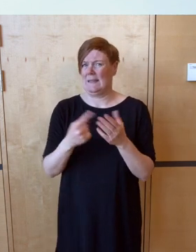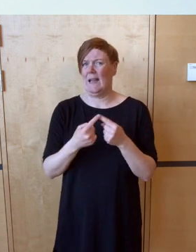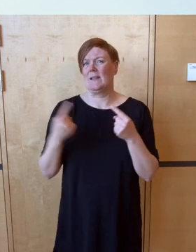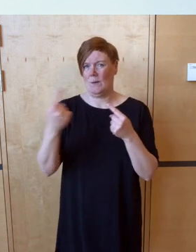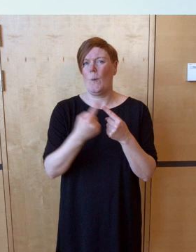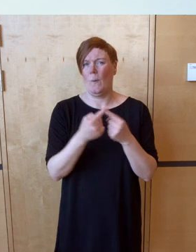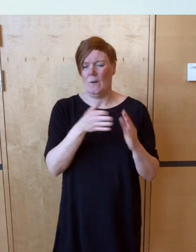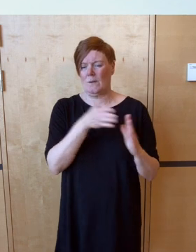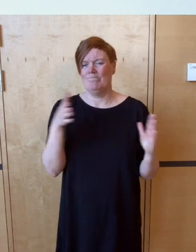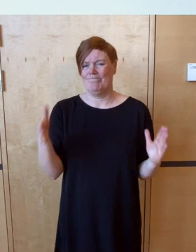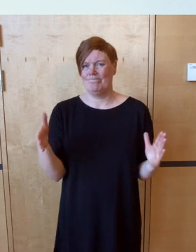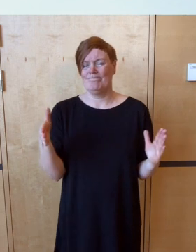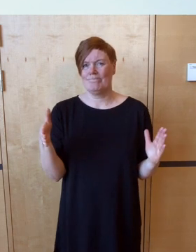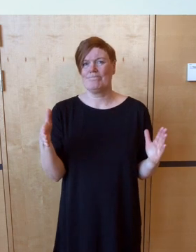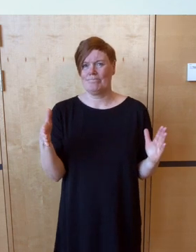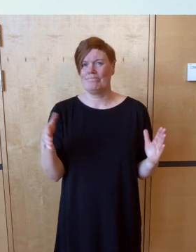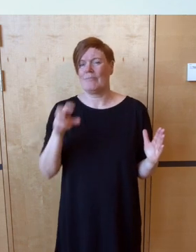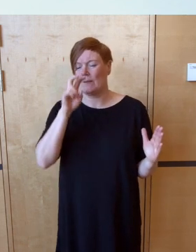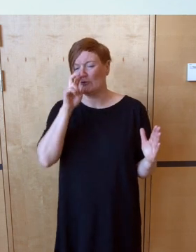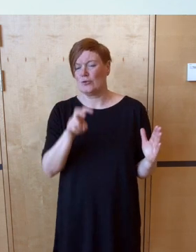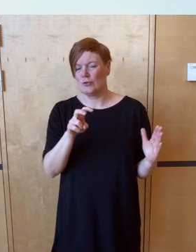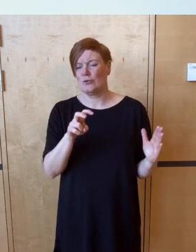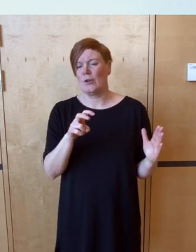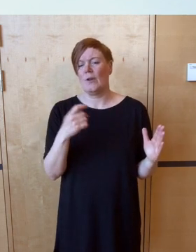Där man ser att det kan behövas olika engångs